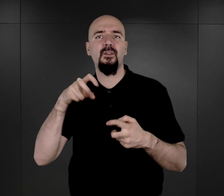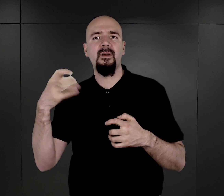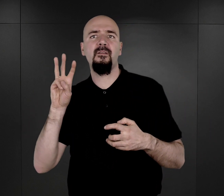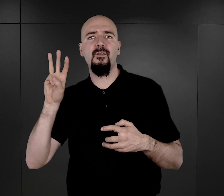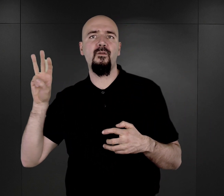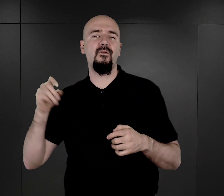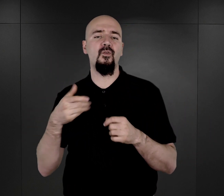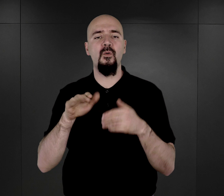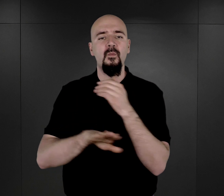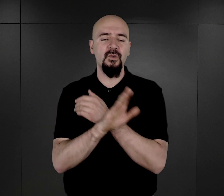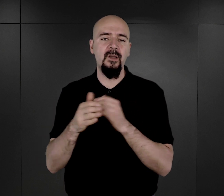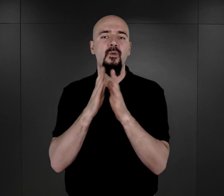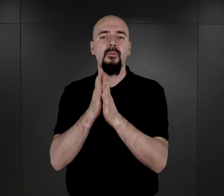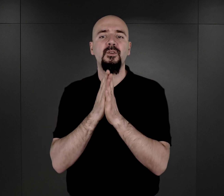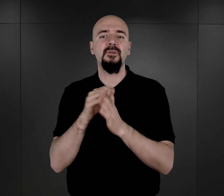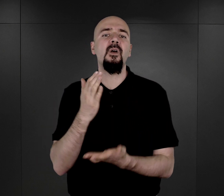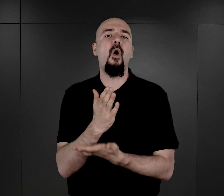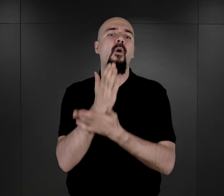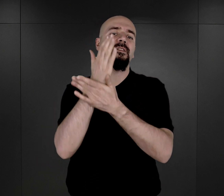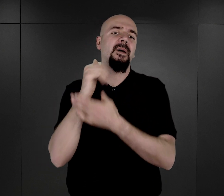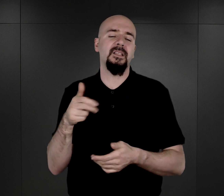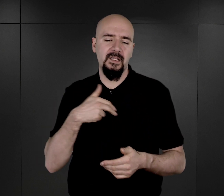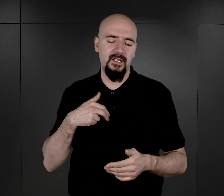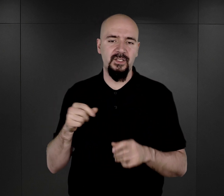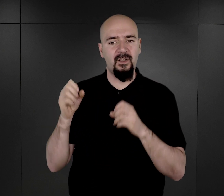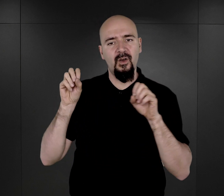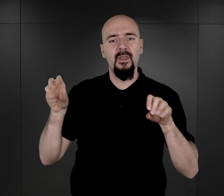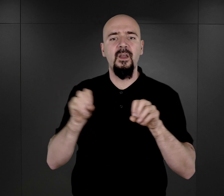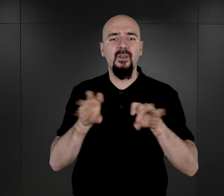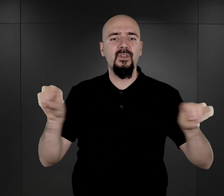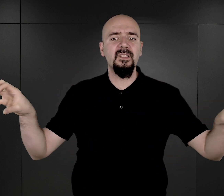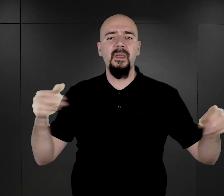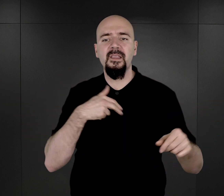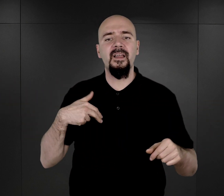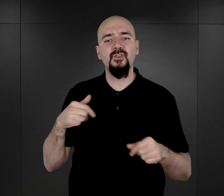Prosimy o wsparcie naszej misji i udostępnianie naszych podcastów w mediach społecznościowych.